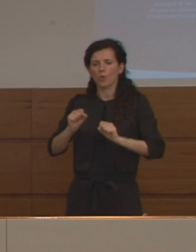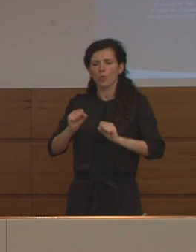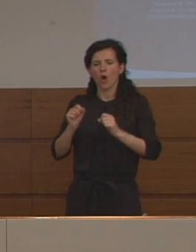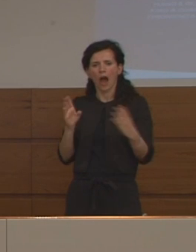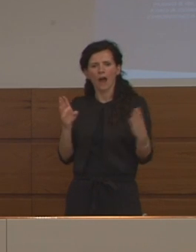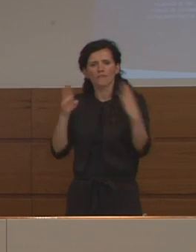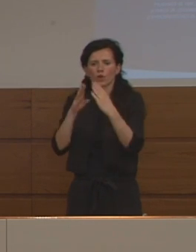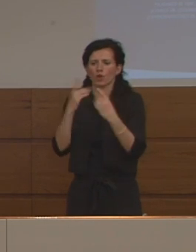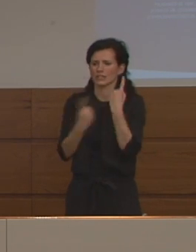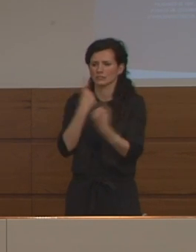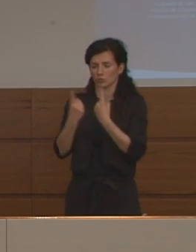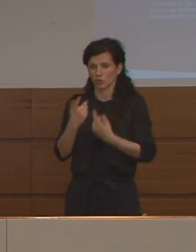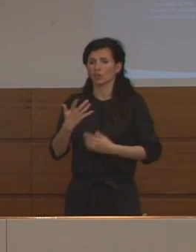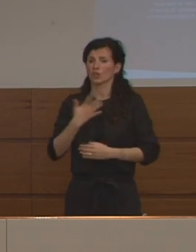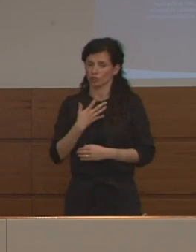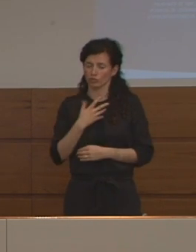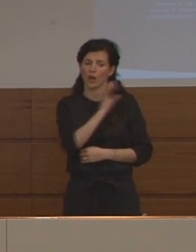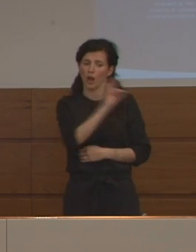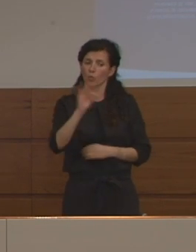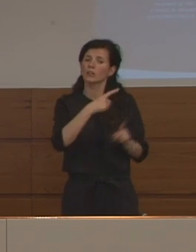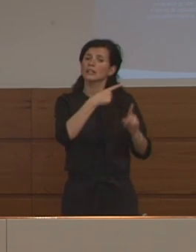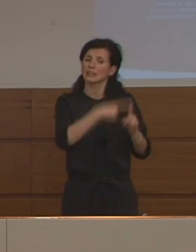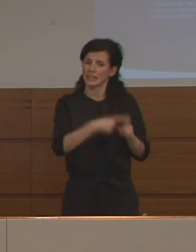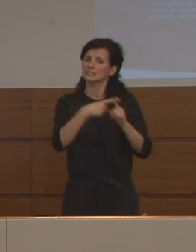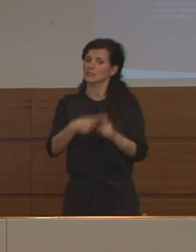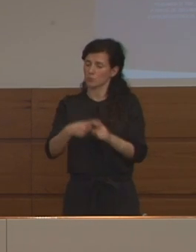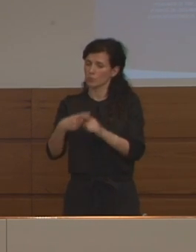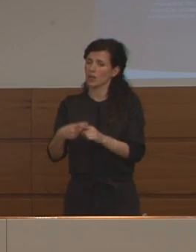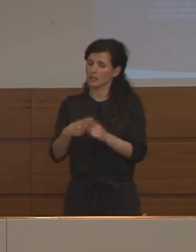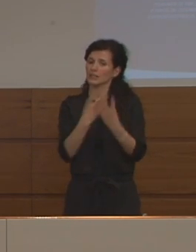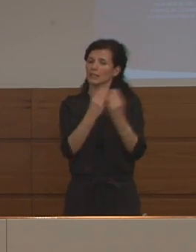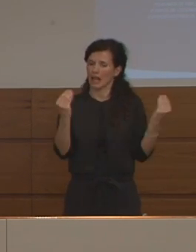raccogliendo anche del materiale all'interno di alcune, di molte RSA per cui